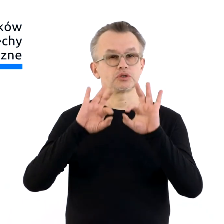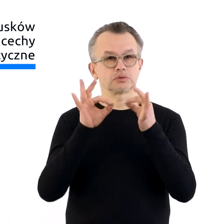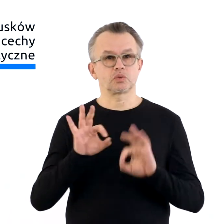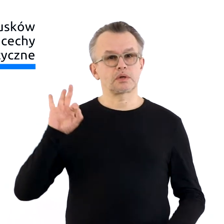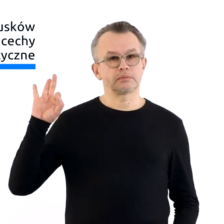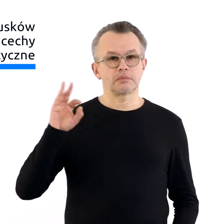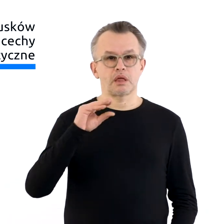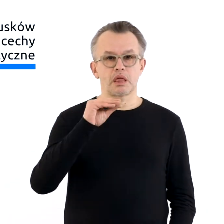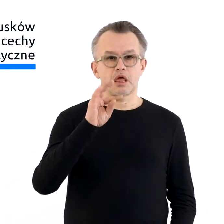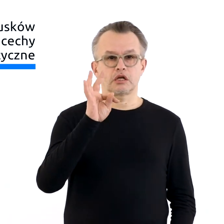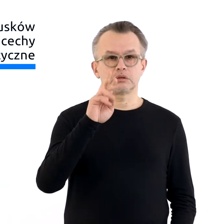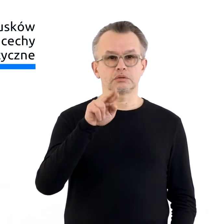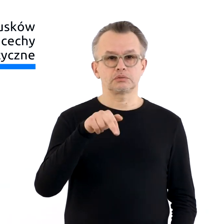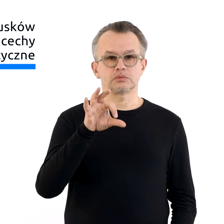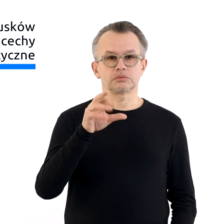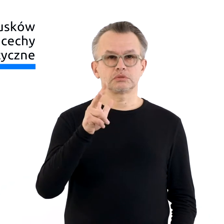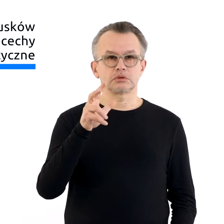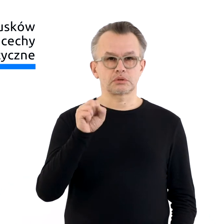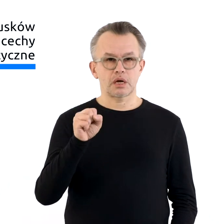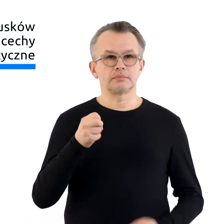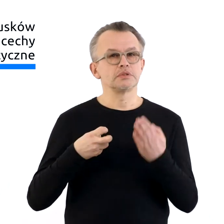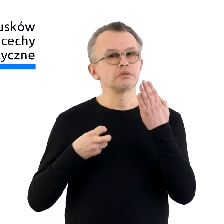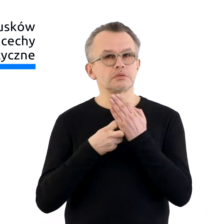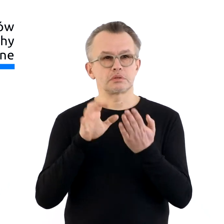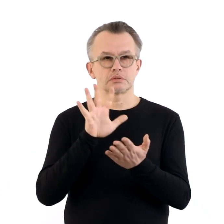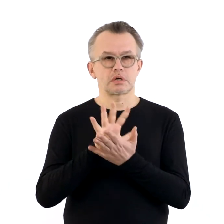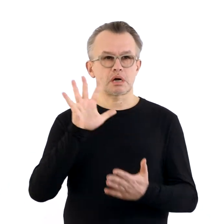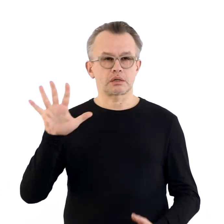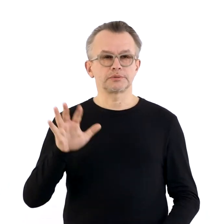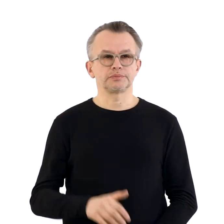Sztuka Etrusków – cechy charakterystyczne